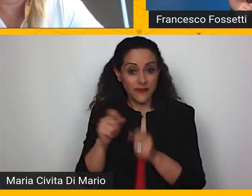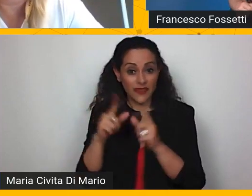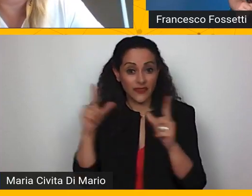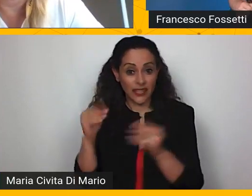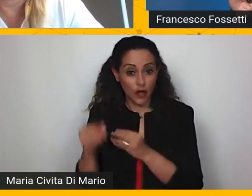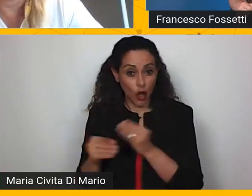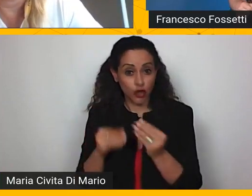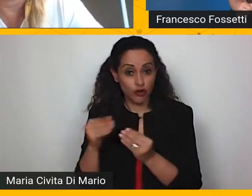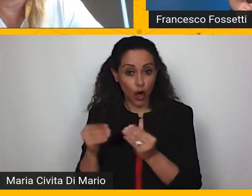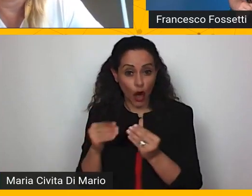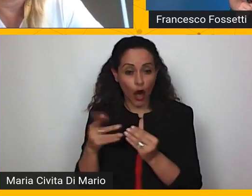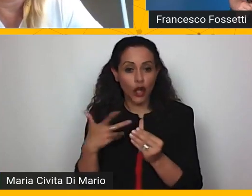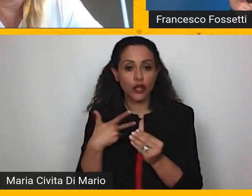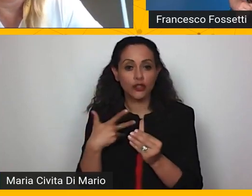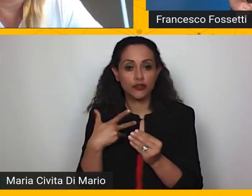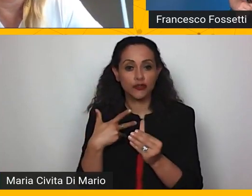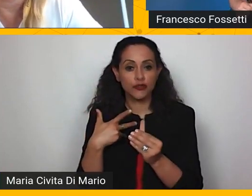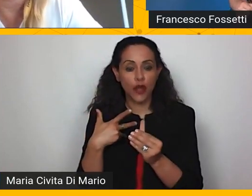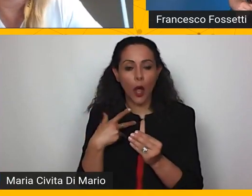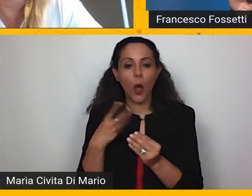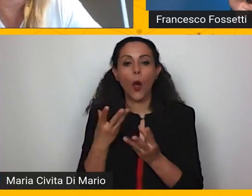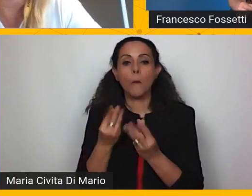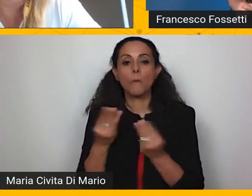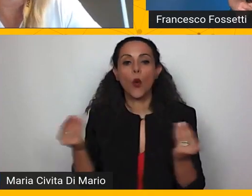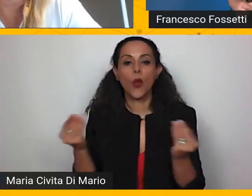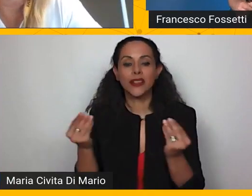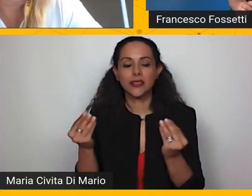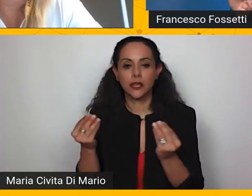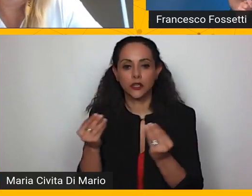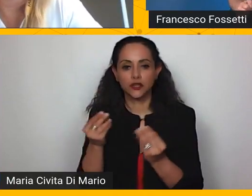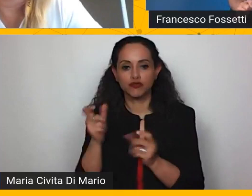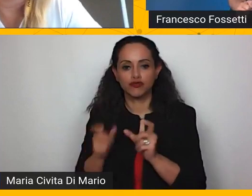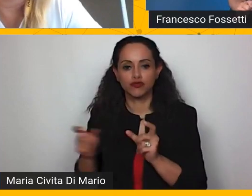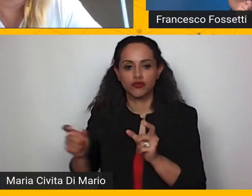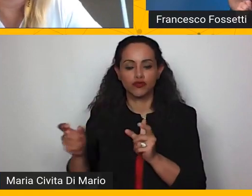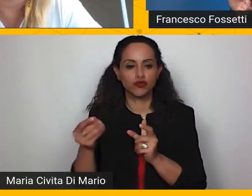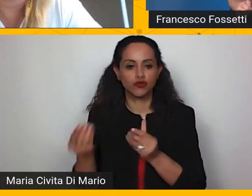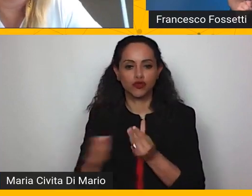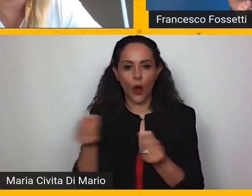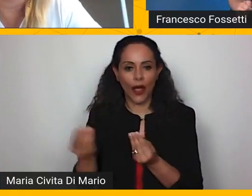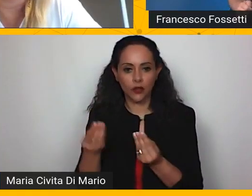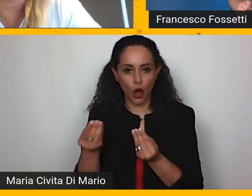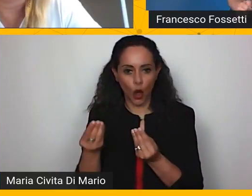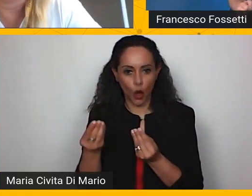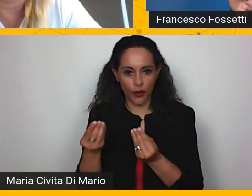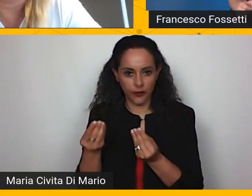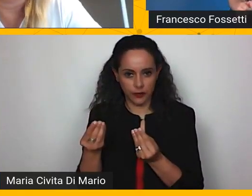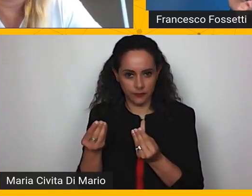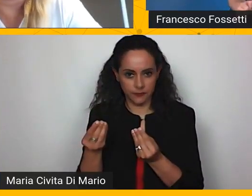hanno un eh una componente